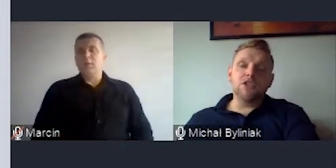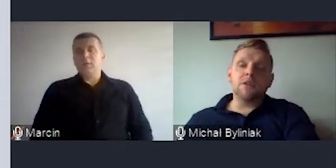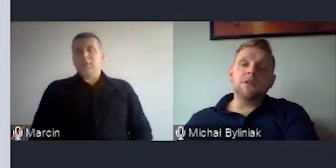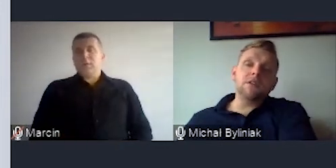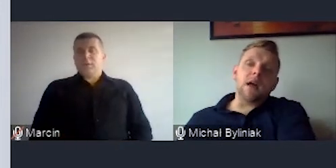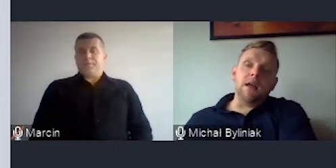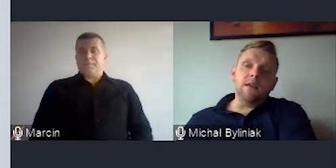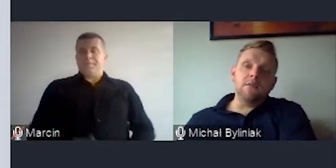Idziemy dalej.